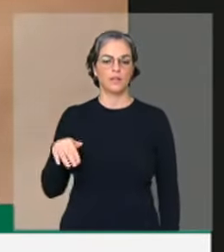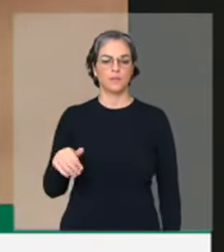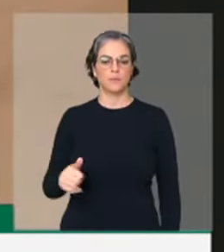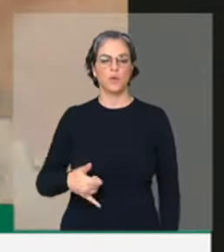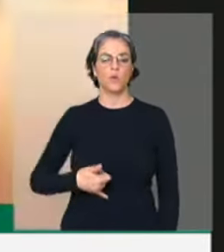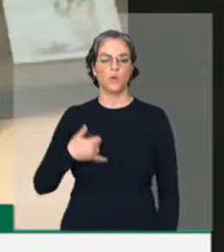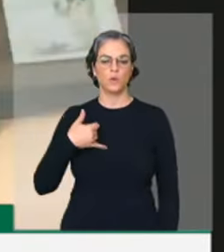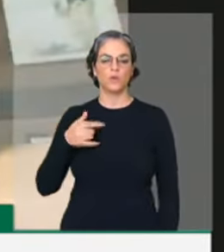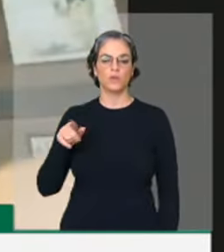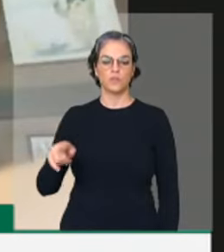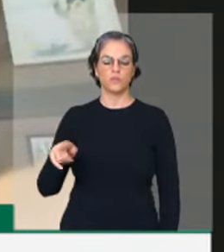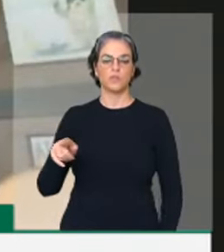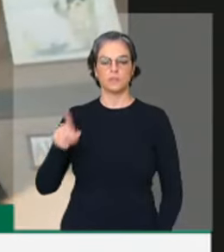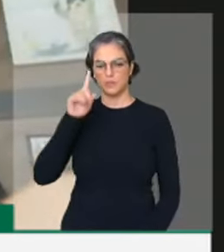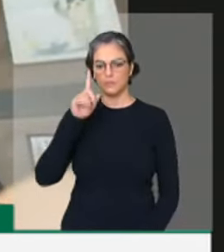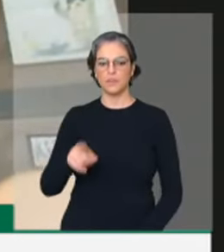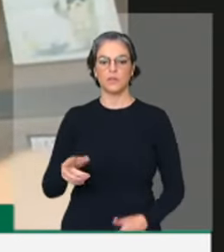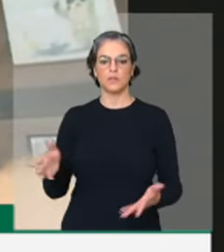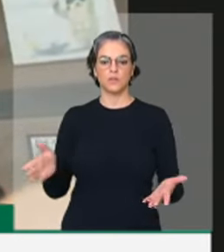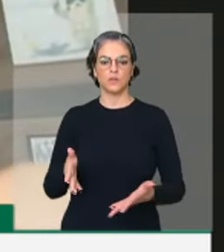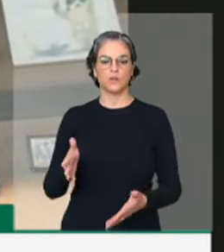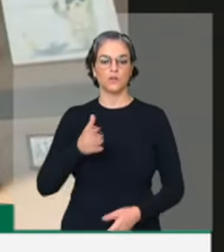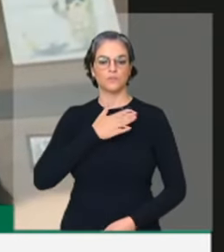VOCÊ COMANDA AÍ HOJE, DE CORAÇÃO. [DEPUTADA]: EU QUERO AGRADECER AO LÍDER ZÉ